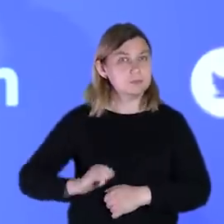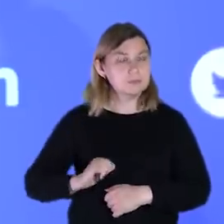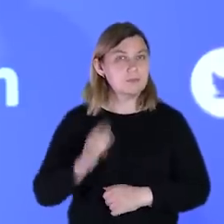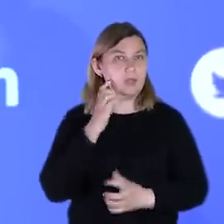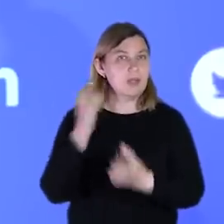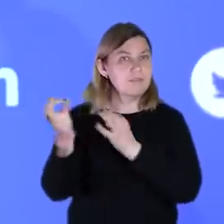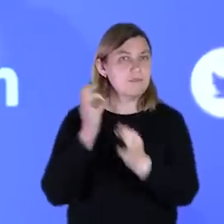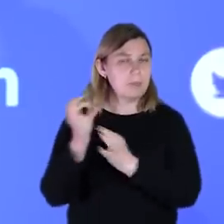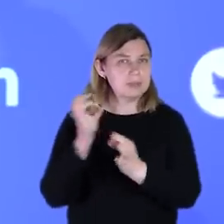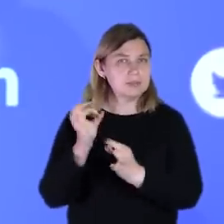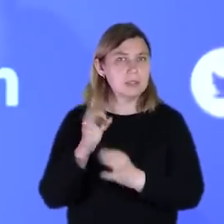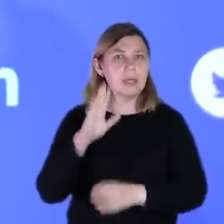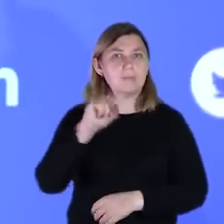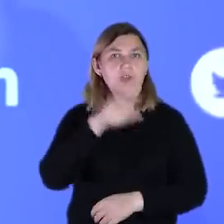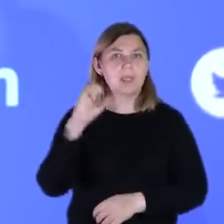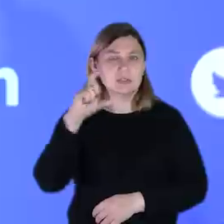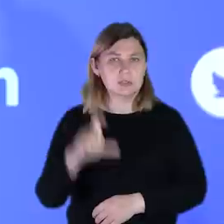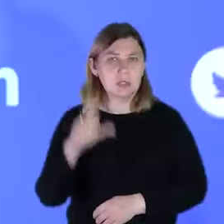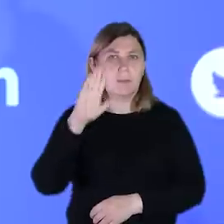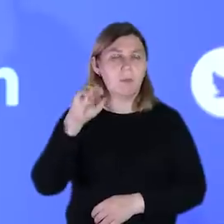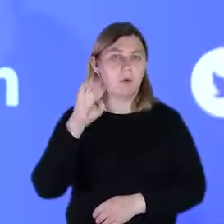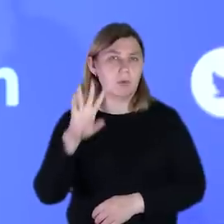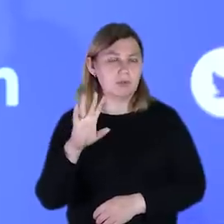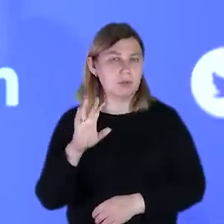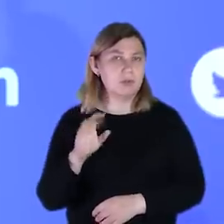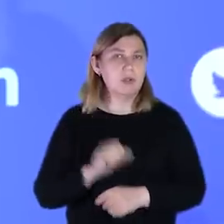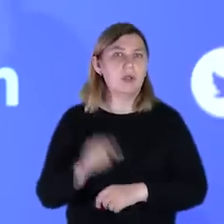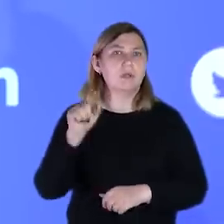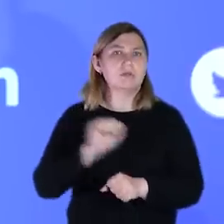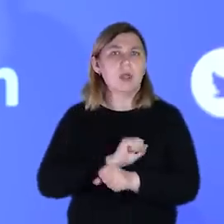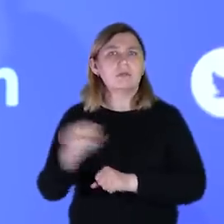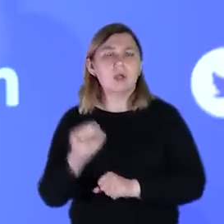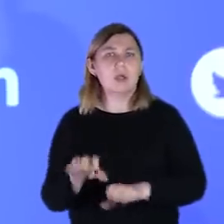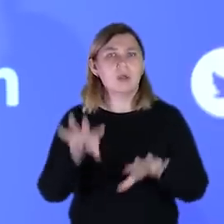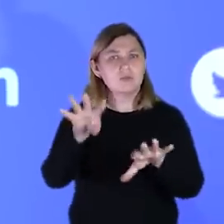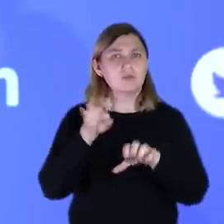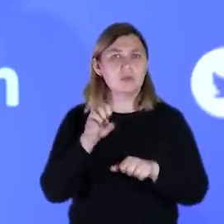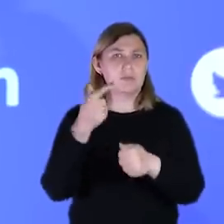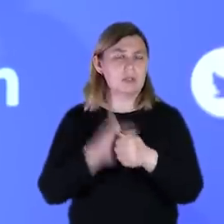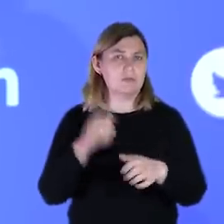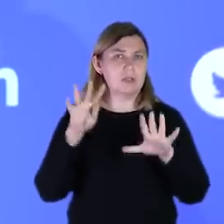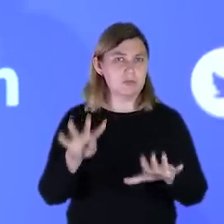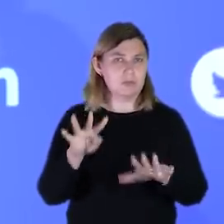Informacyjny w Brześciu nad Bugiem (jednostkę kontrwywiadu), zachowała się ona dziewięćset dwudziestu dziewięciu jednostkach